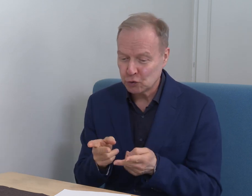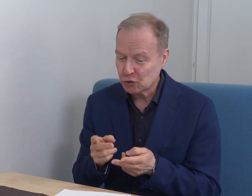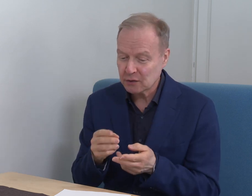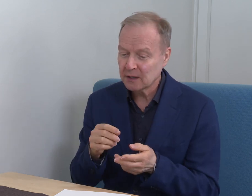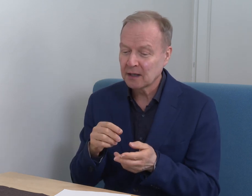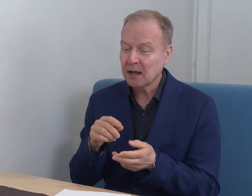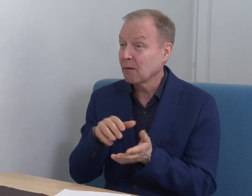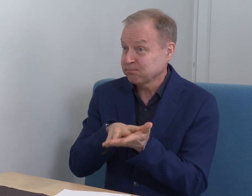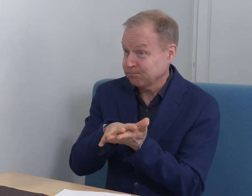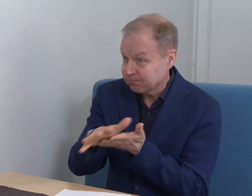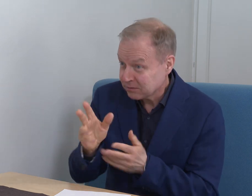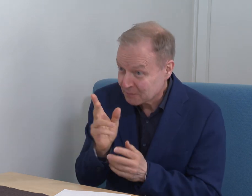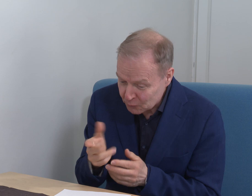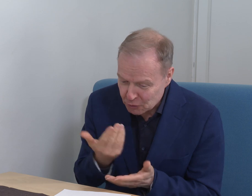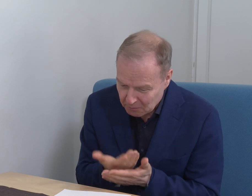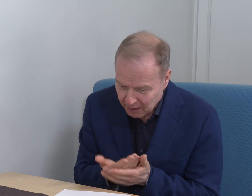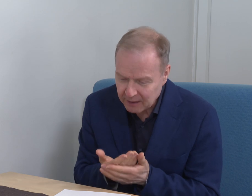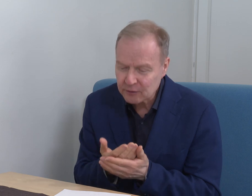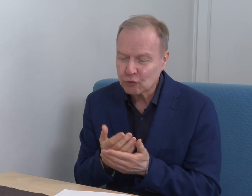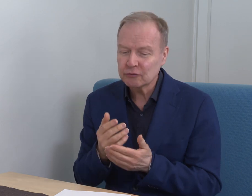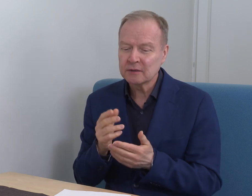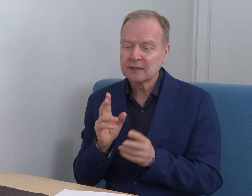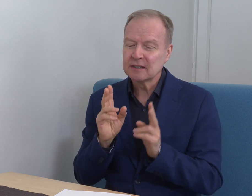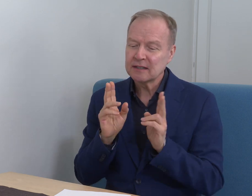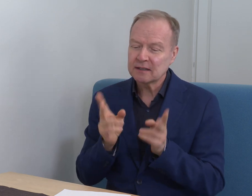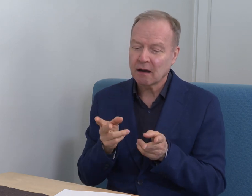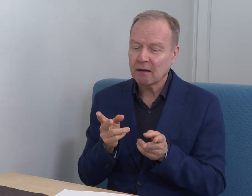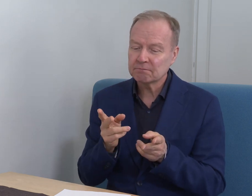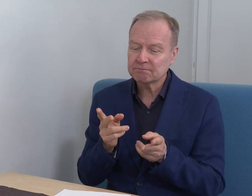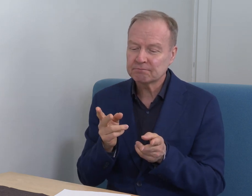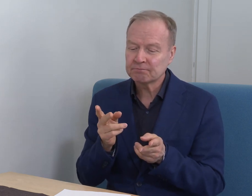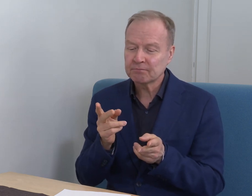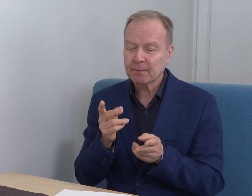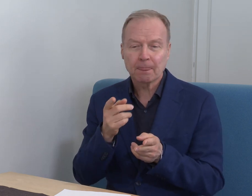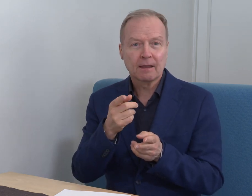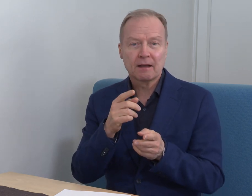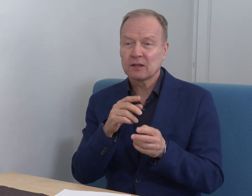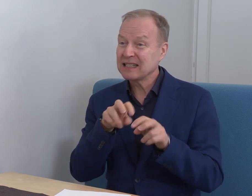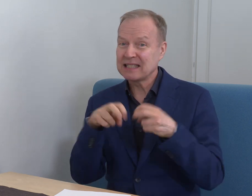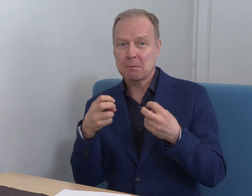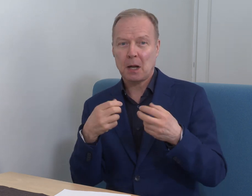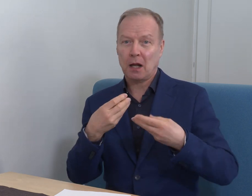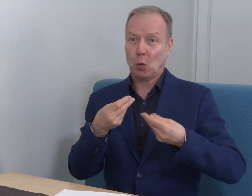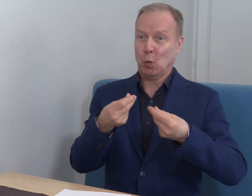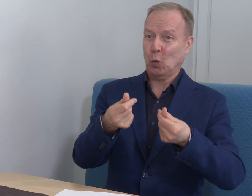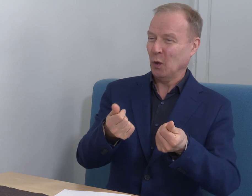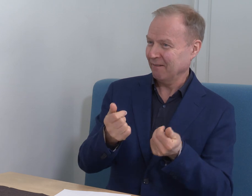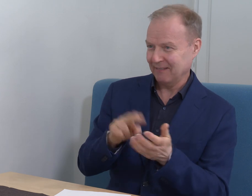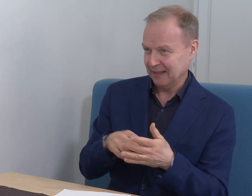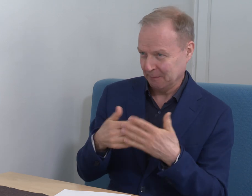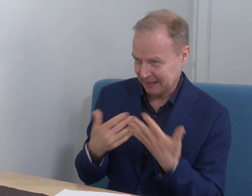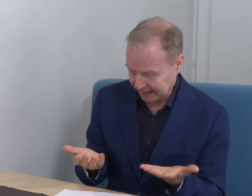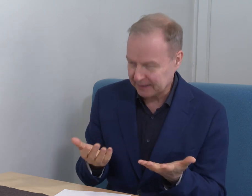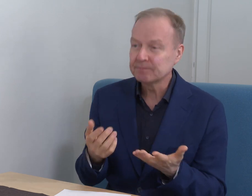tuli kalliiksi ja häiritsi seminaarin kulkua.